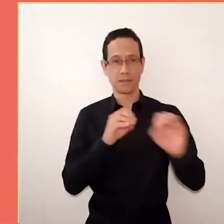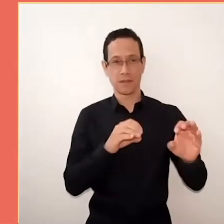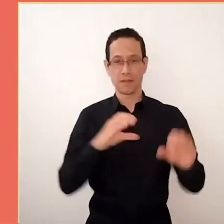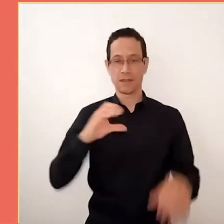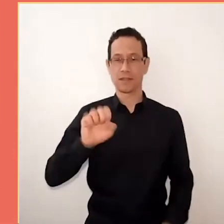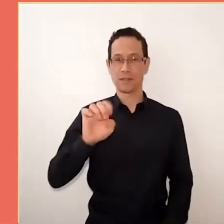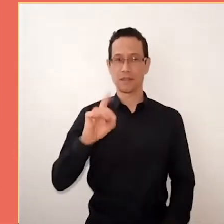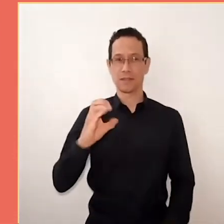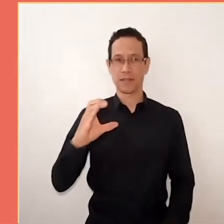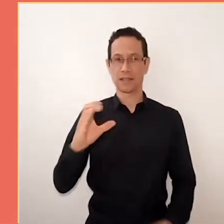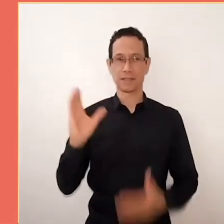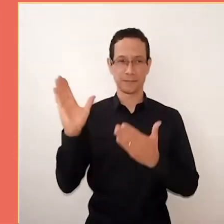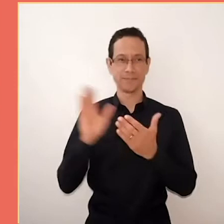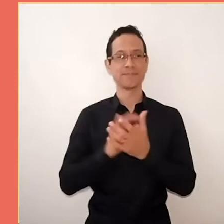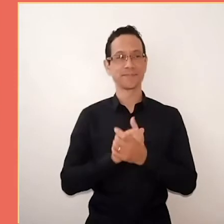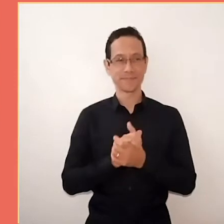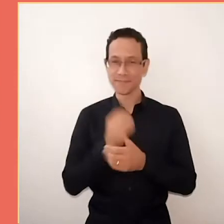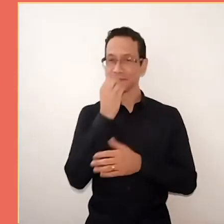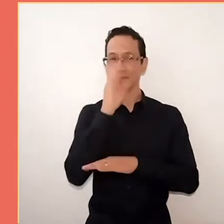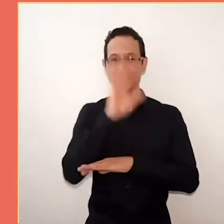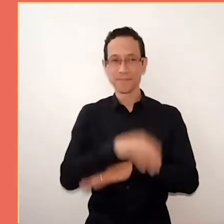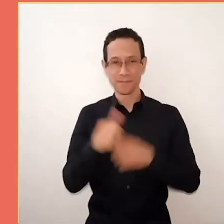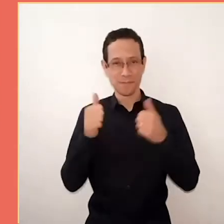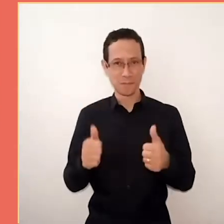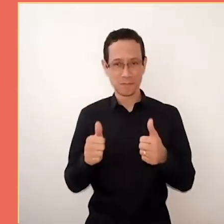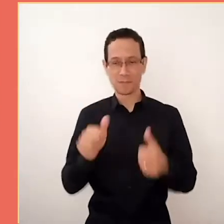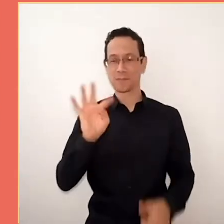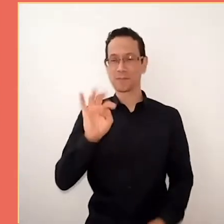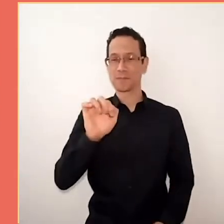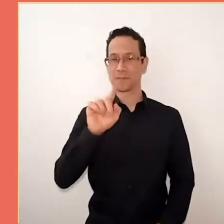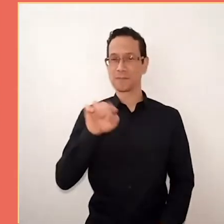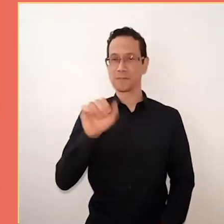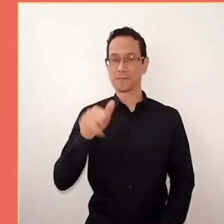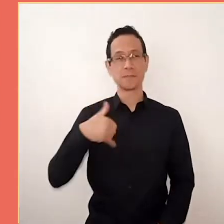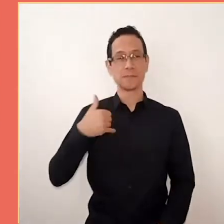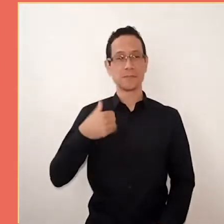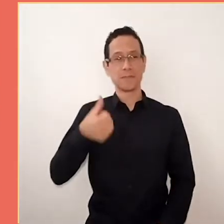Olá, boa tarde! Sou Tereza Perez, tenho 64 anos,